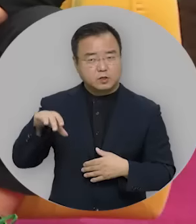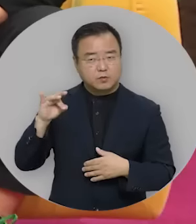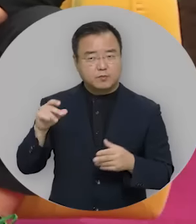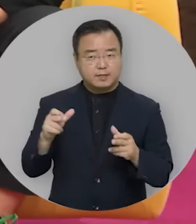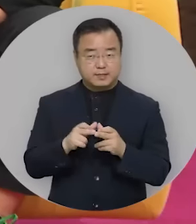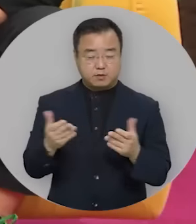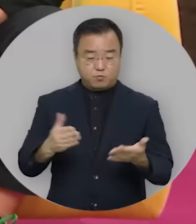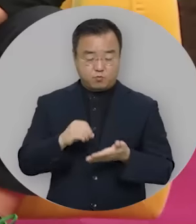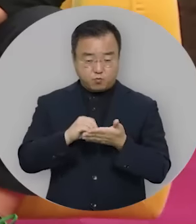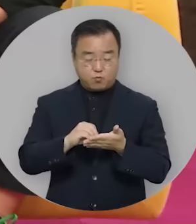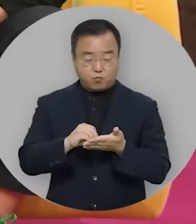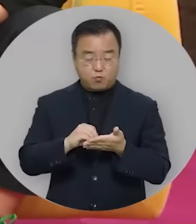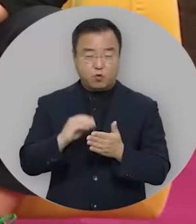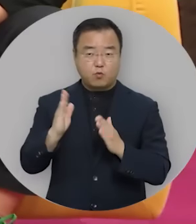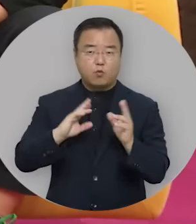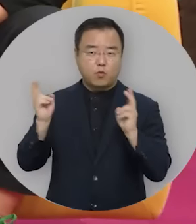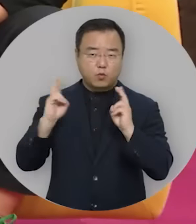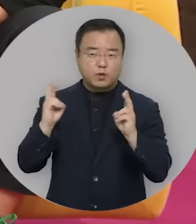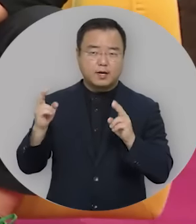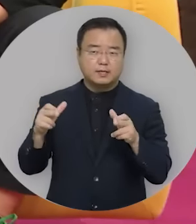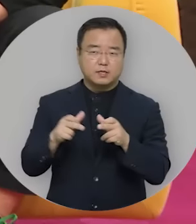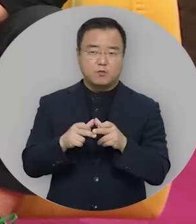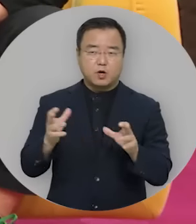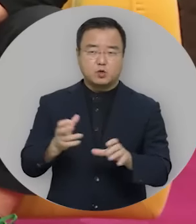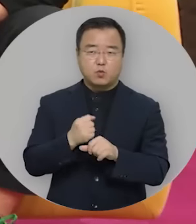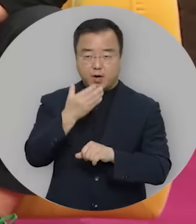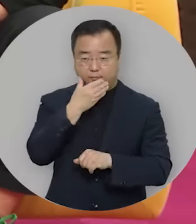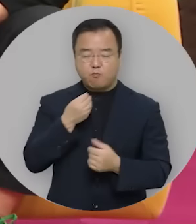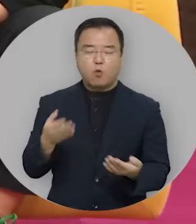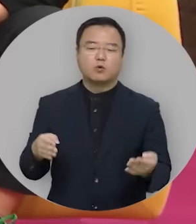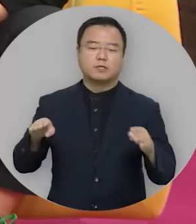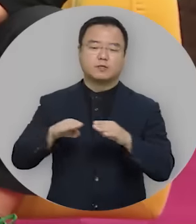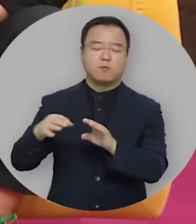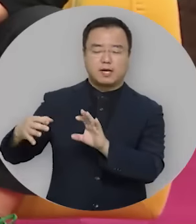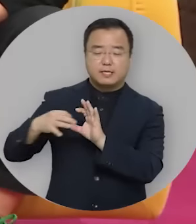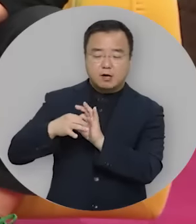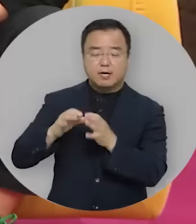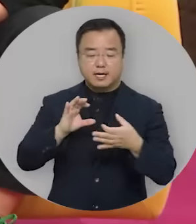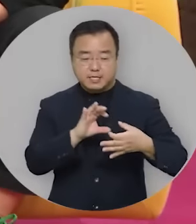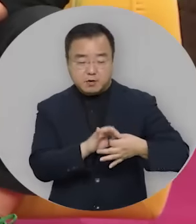장애인고용공단 대구지역본부와 대구장애인종합복지관과 연계해서